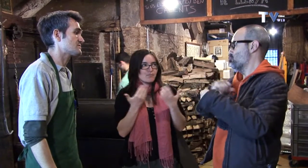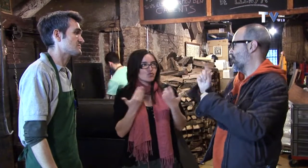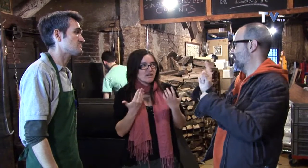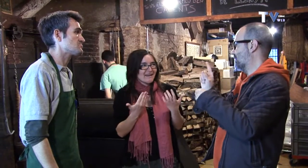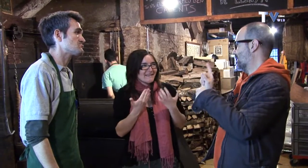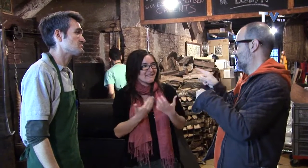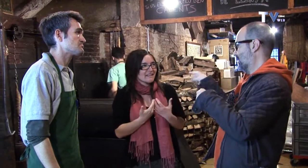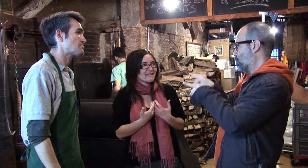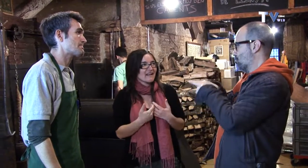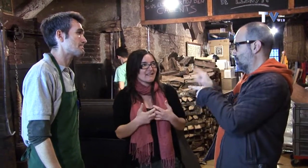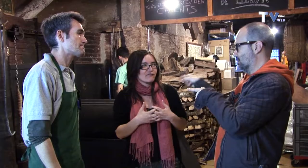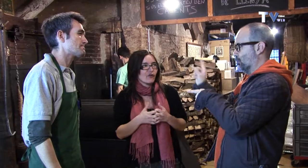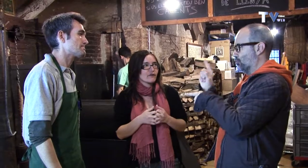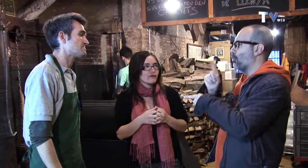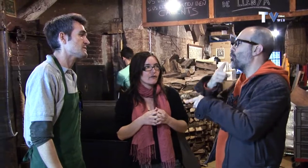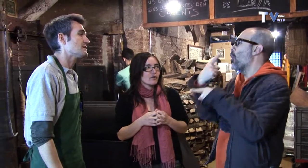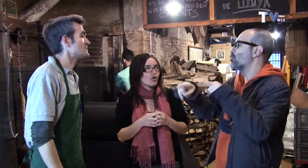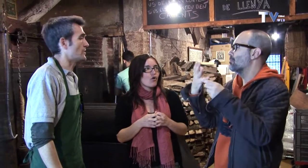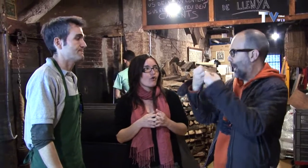Y me pregunto: ¿si las otras tiendas no tienen horno de leña,